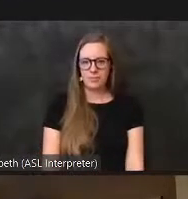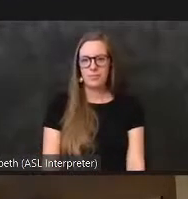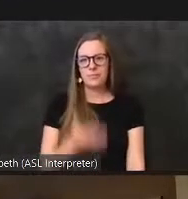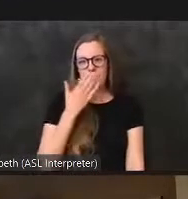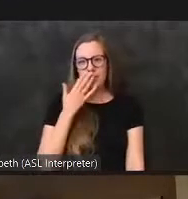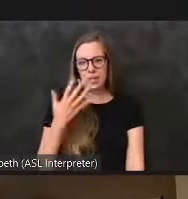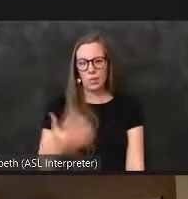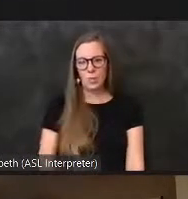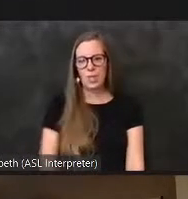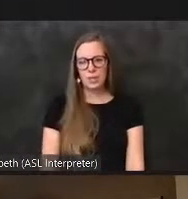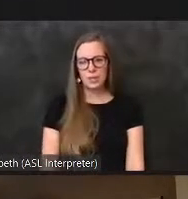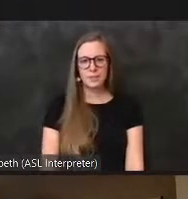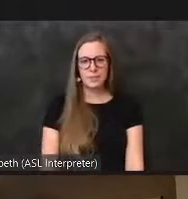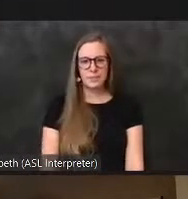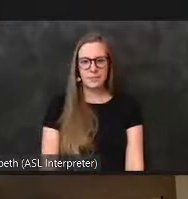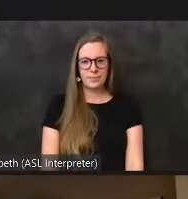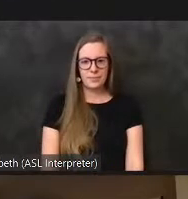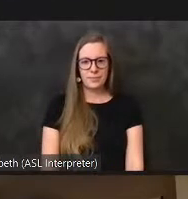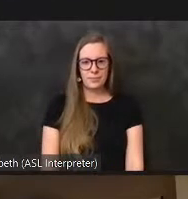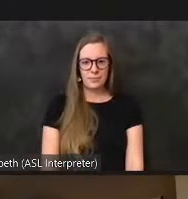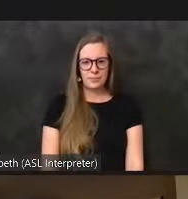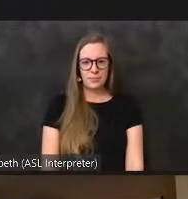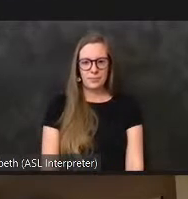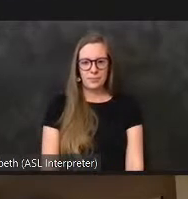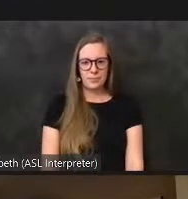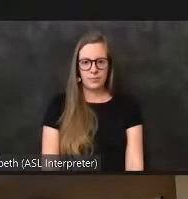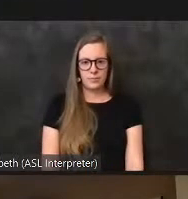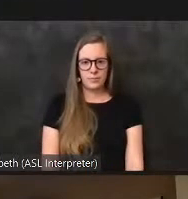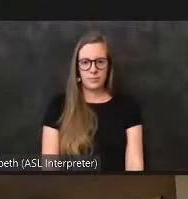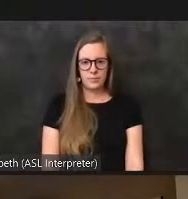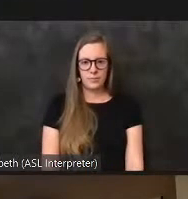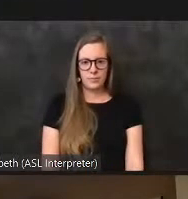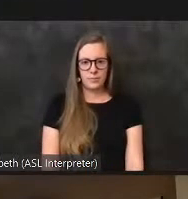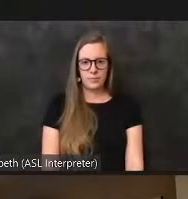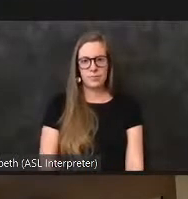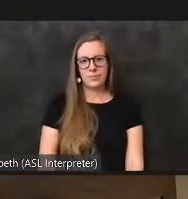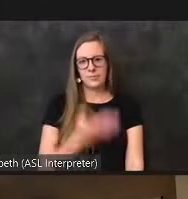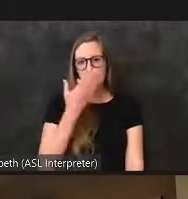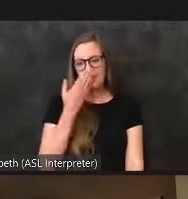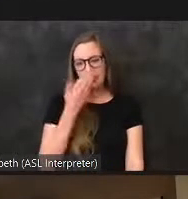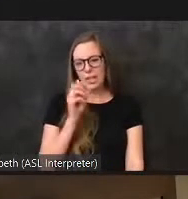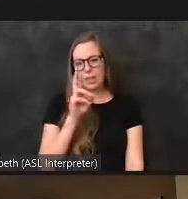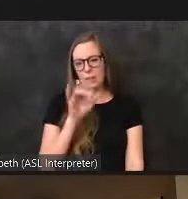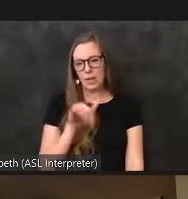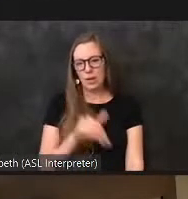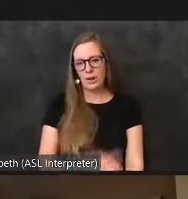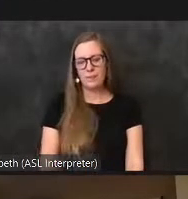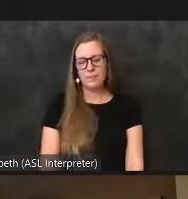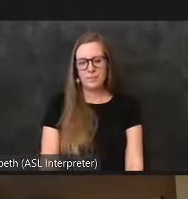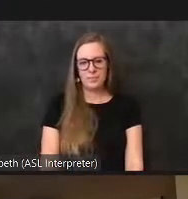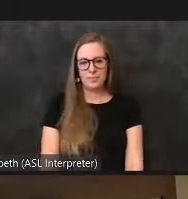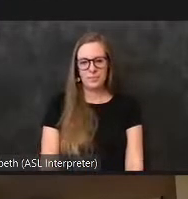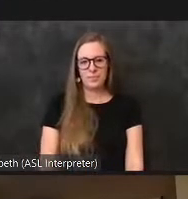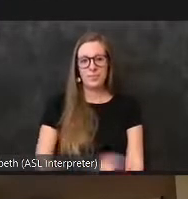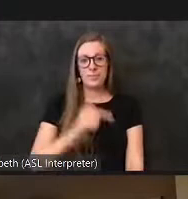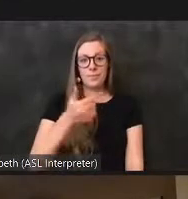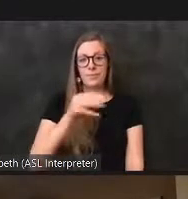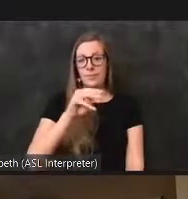Muchas gracias. Aprecio mucho su respuesta. Ashbery Vamos a Martin Espinosa. Org.